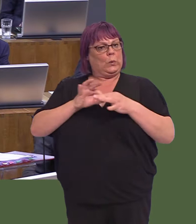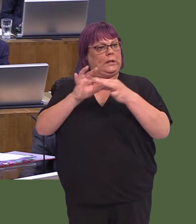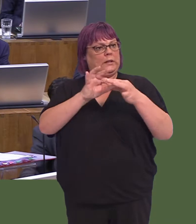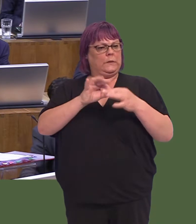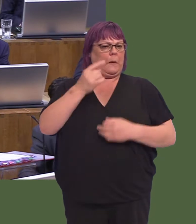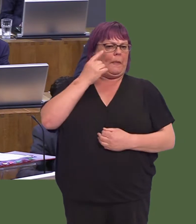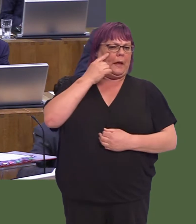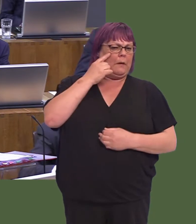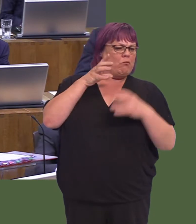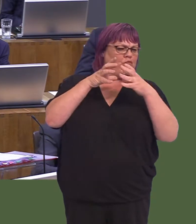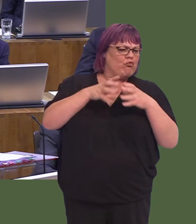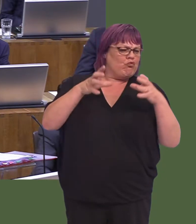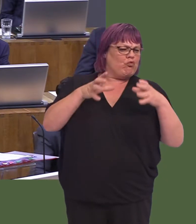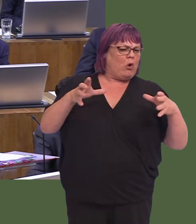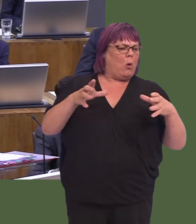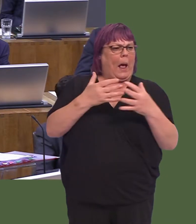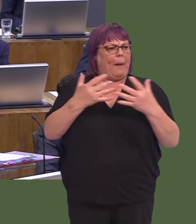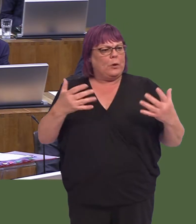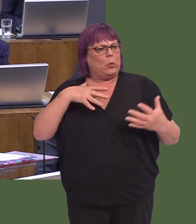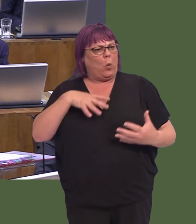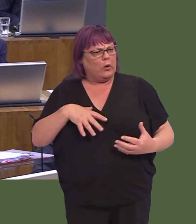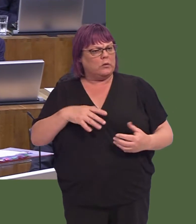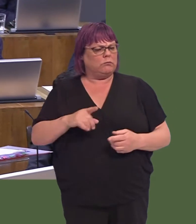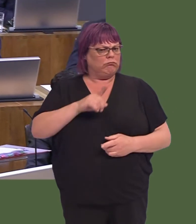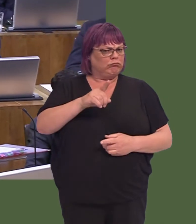Rwy'n gwybod, yn Iwerddon, mae'n bosibl cael benthyciadau o gannoedd o filoedd o ewros,